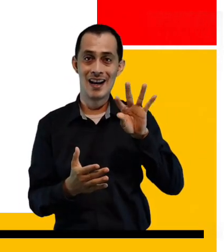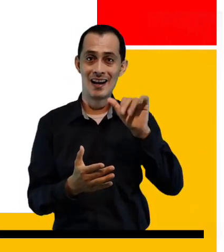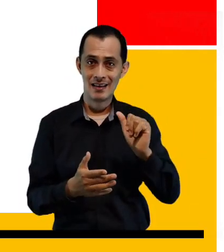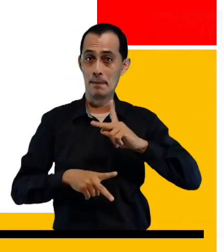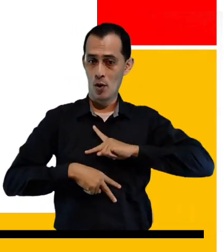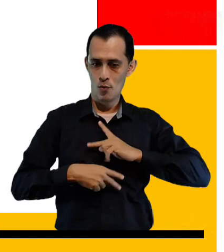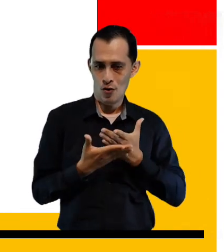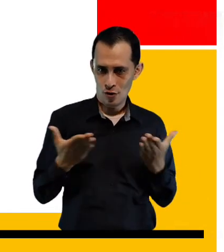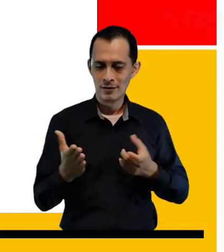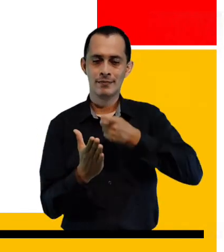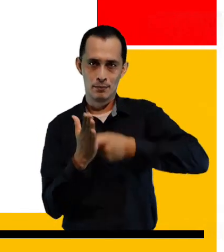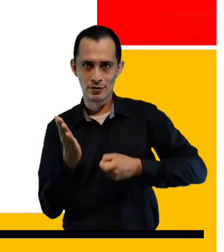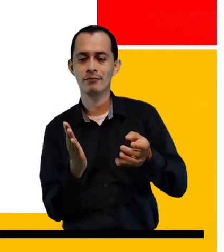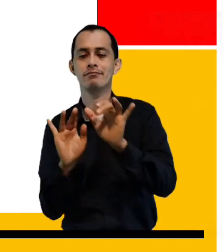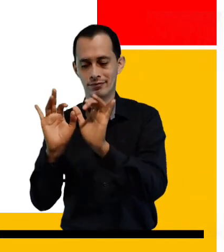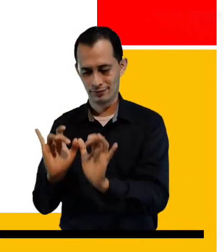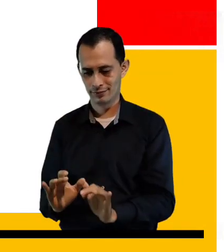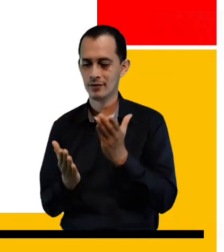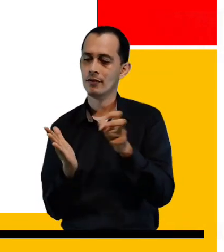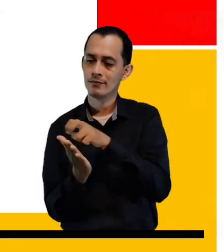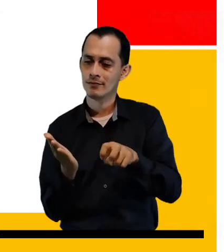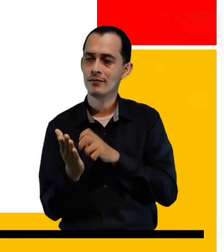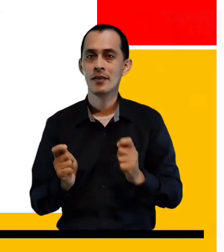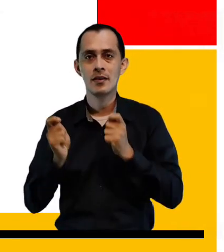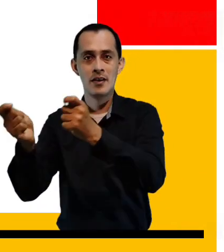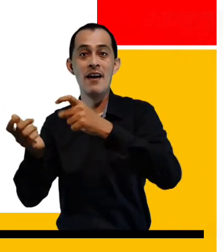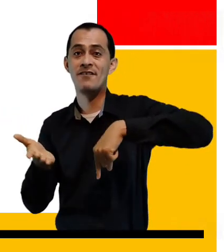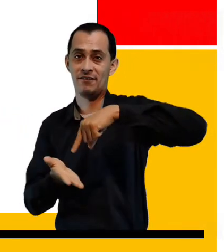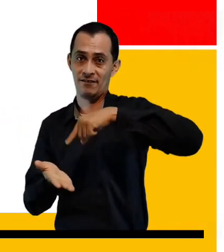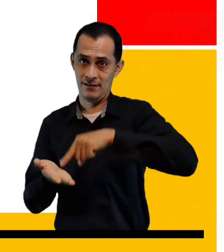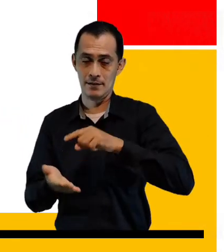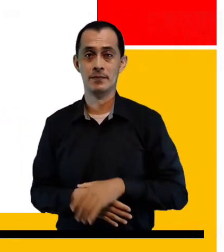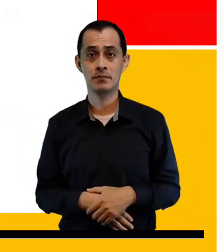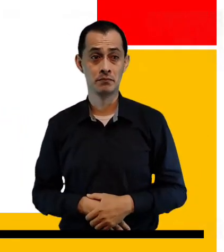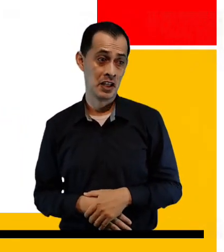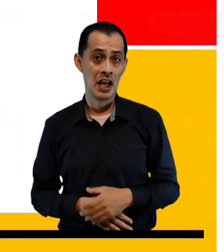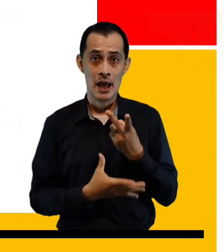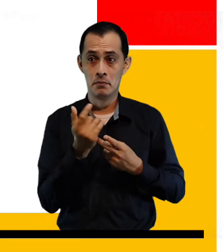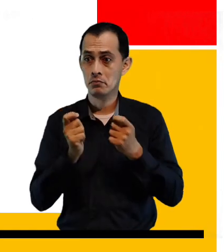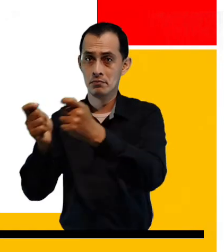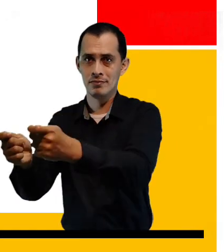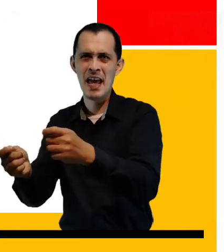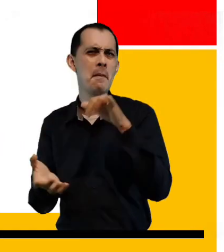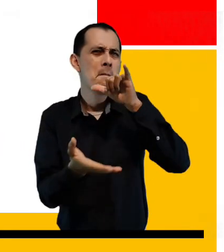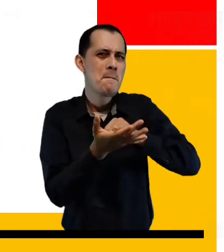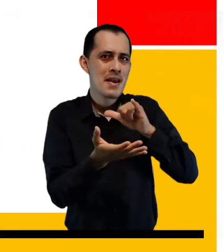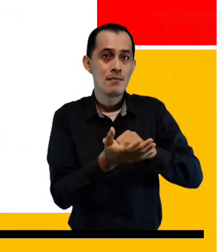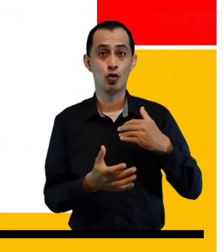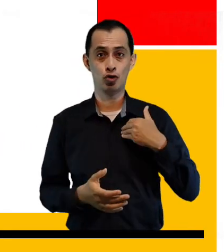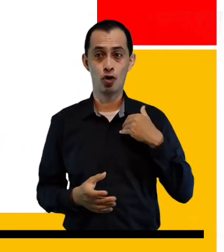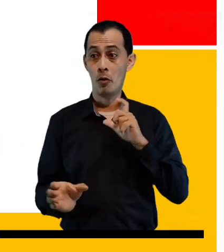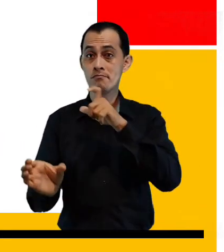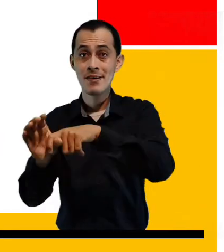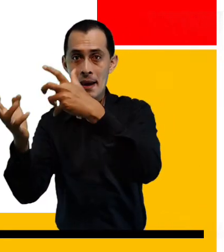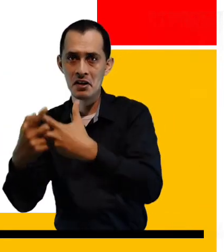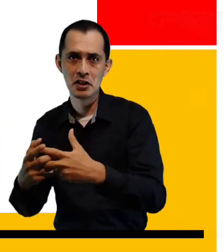para efectivizar el contrato, lo mismo ocurrirá con los contratistas y las entidades públicas,